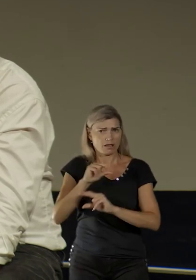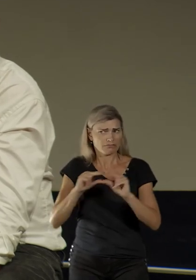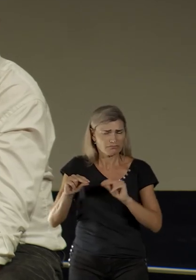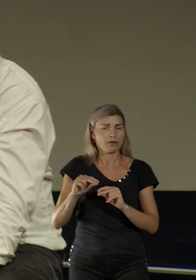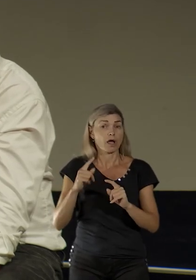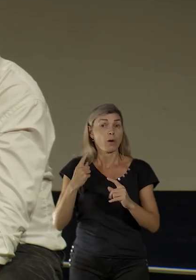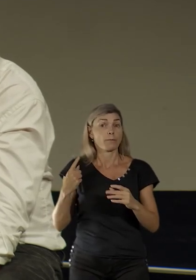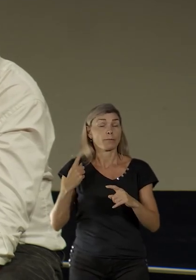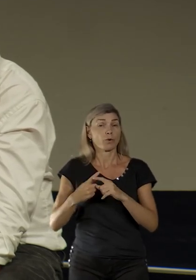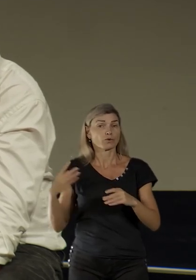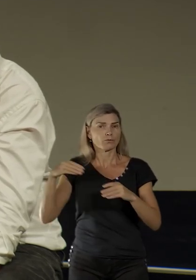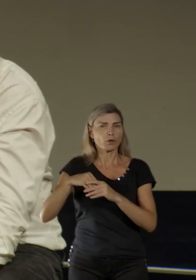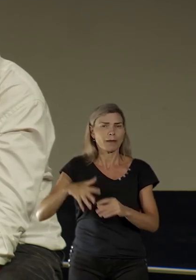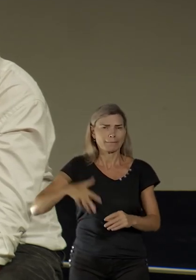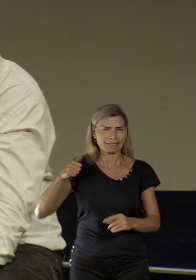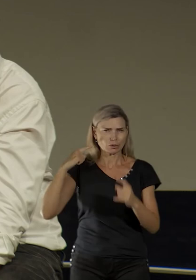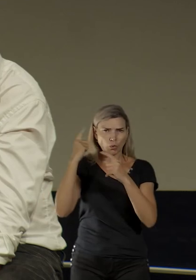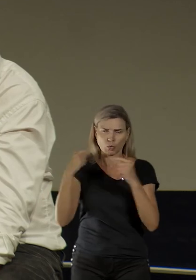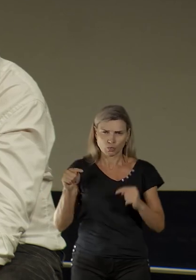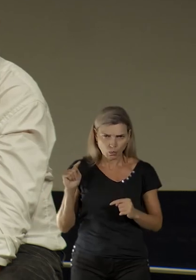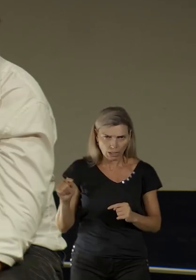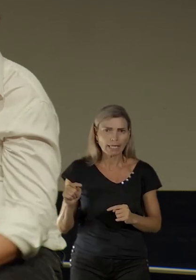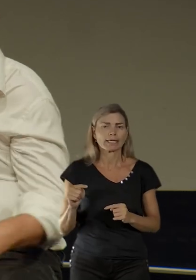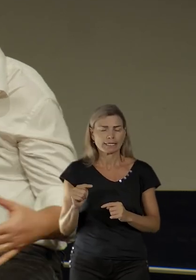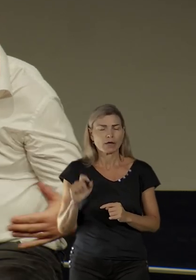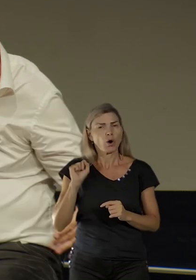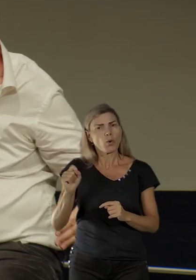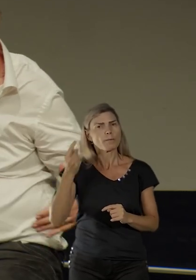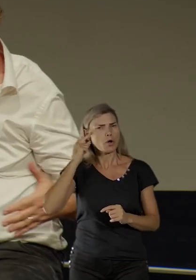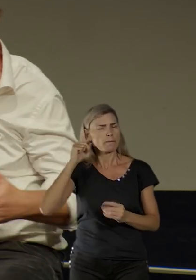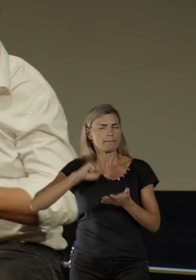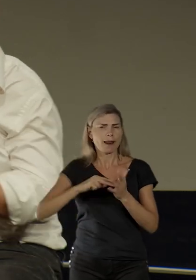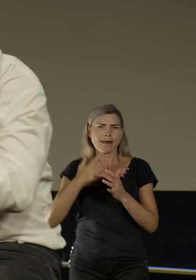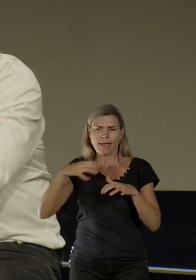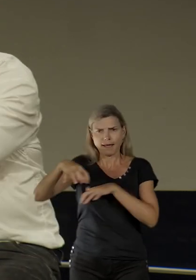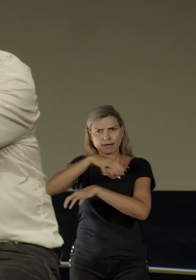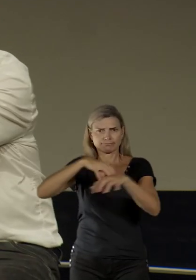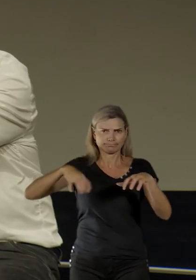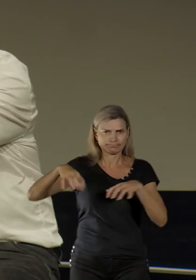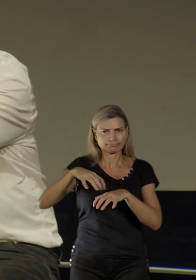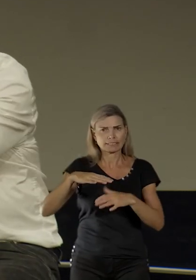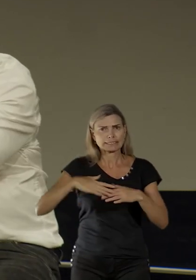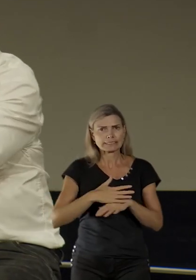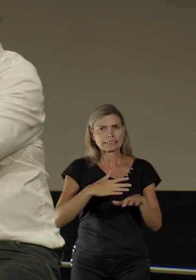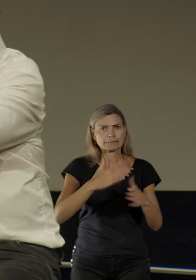Čili tam byla dlouhodobá stopa jakési kompozice, protože celá ta osa se vnímala jako velmi důležitá.